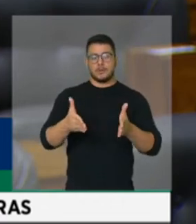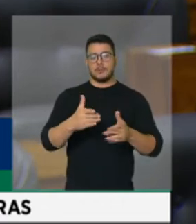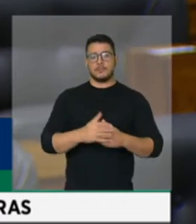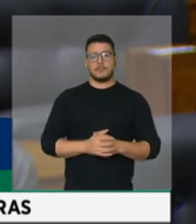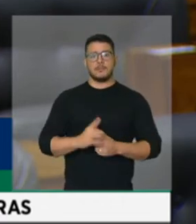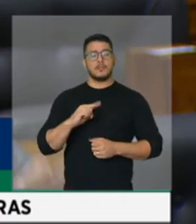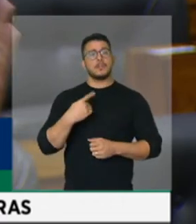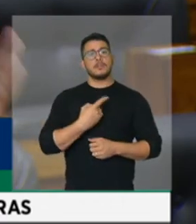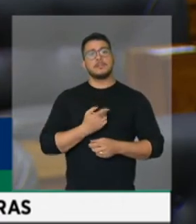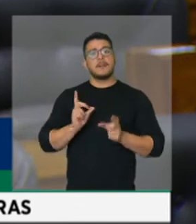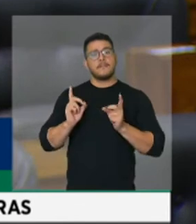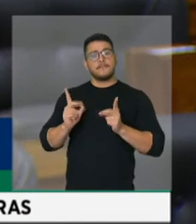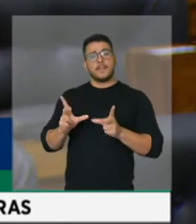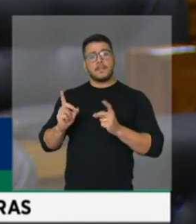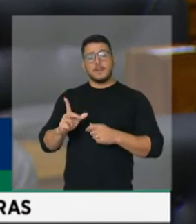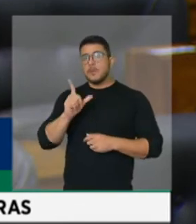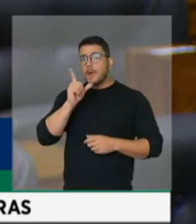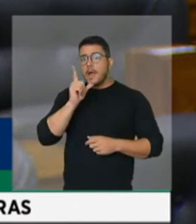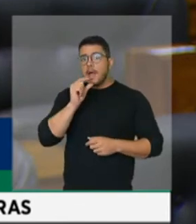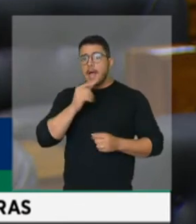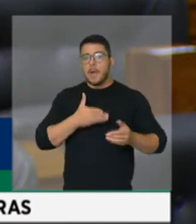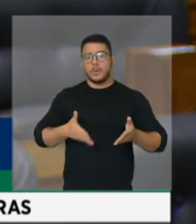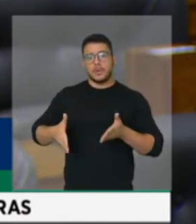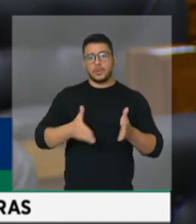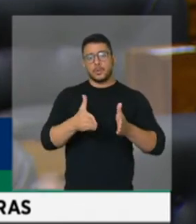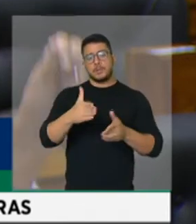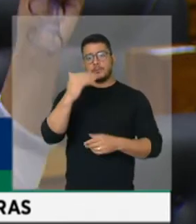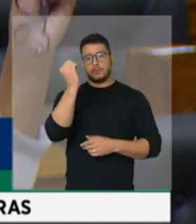A SOBERANIA NACIONAL. ESSA PRIVATIZAÇÃO VIOLA A